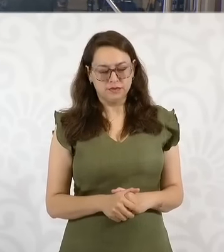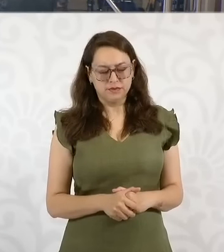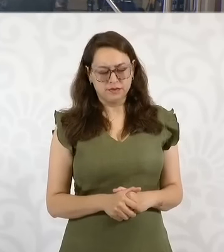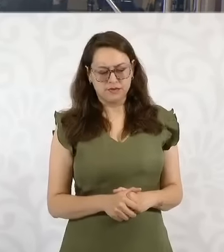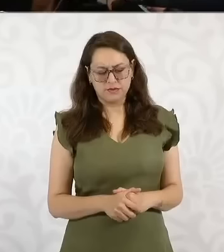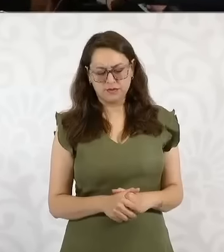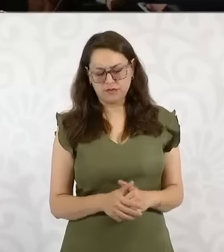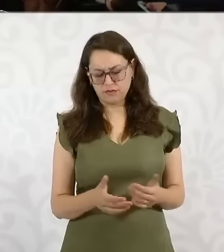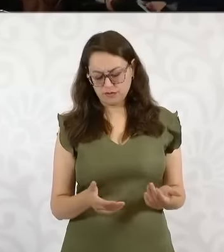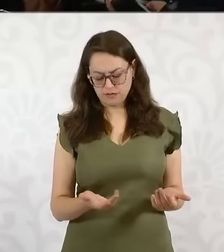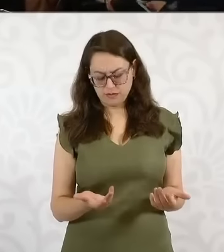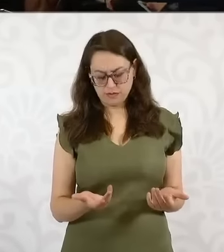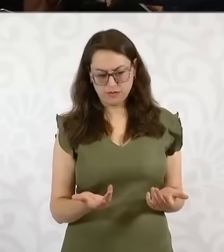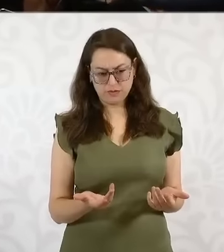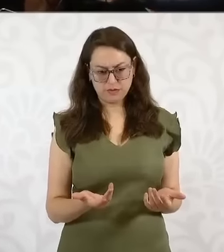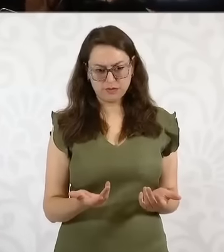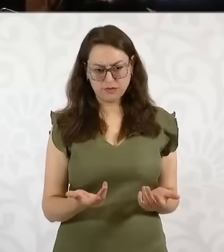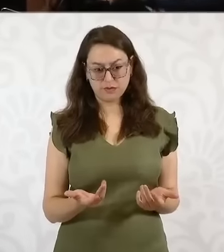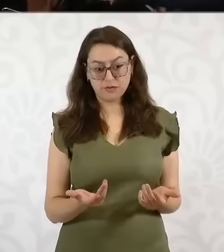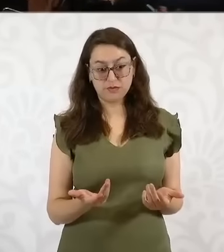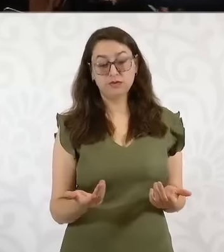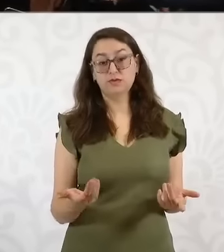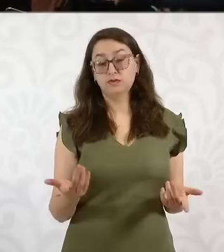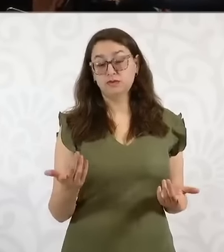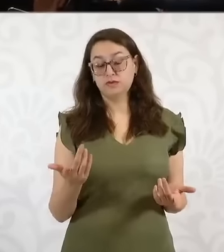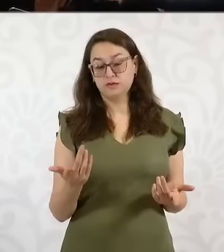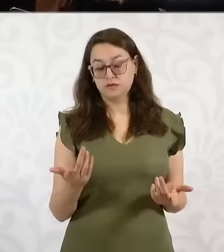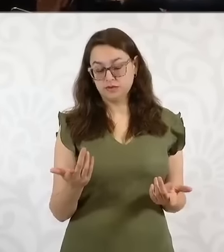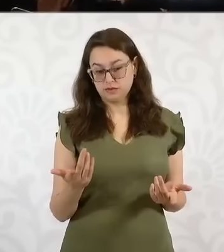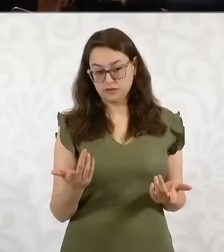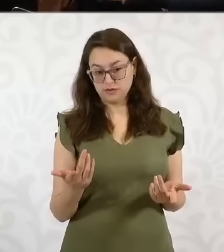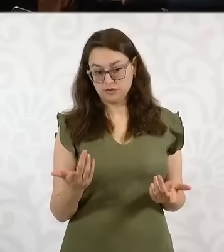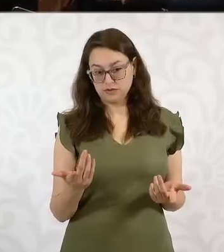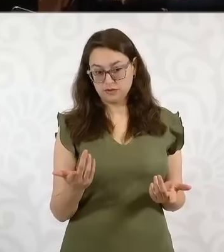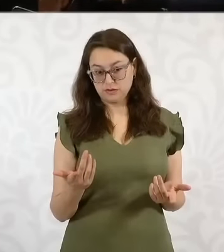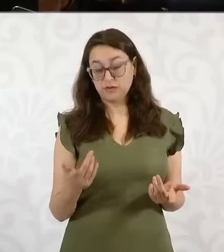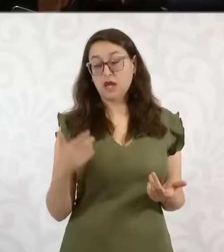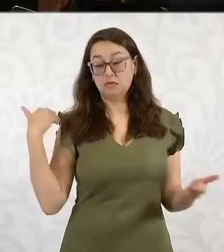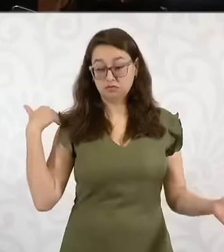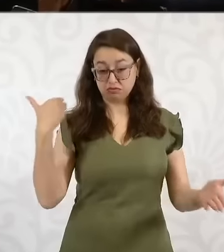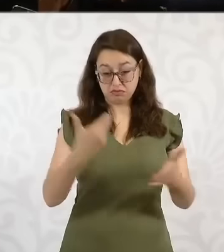sobre pues delitos ambientales que se pudieron haber cometido dentro de las inspecciones, este,